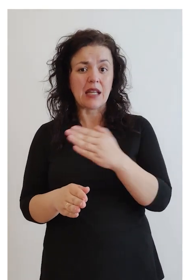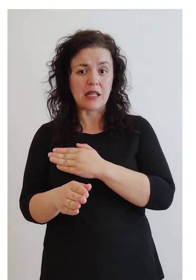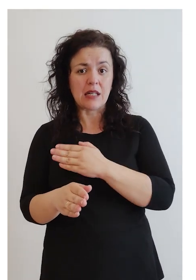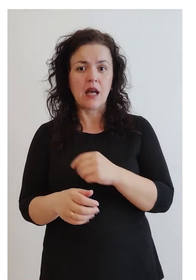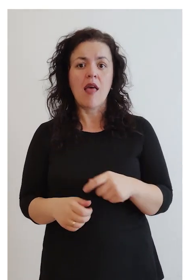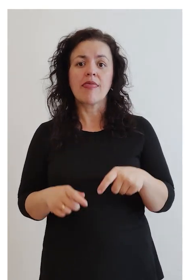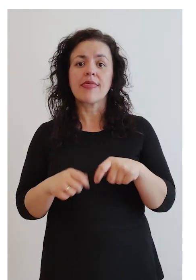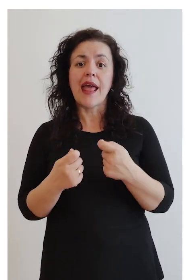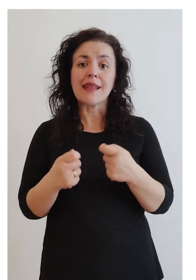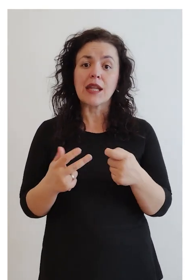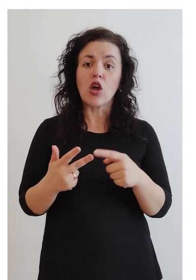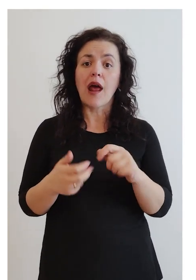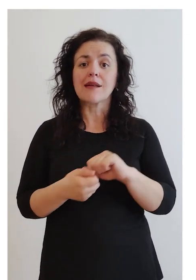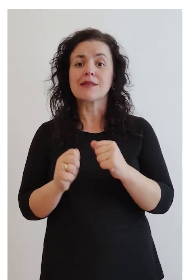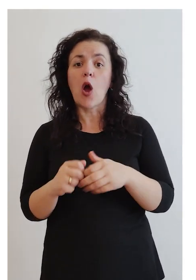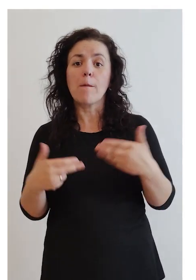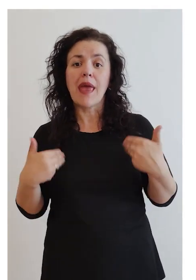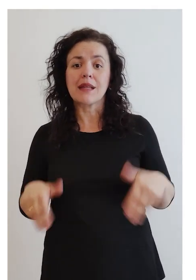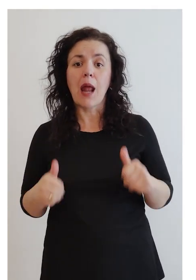Informații eronate de programare